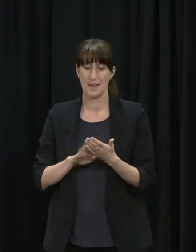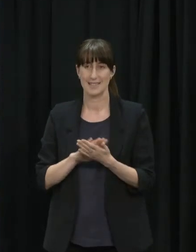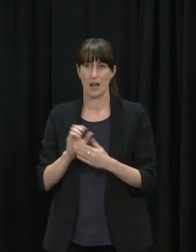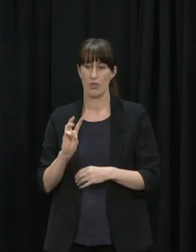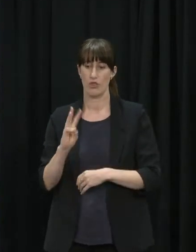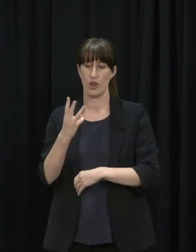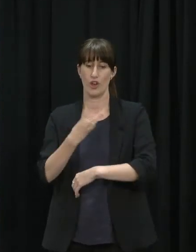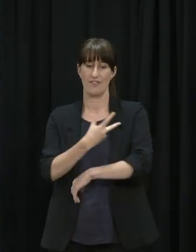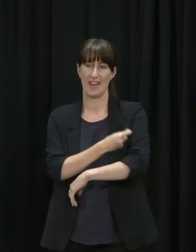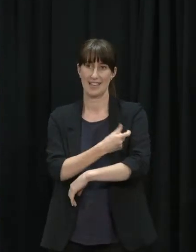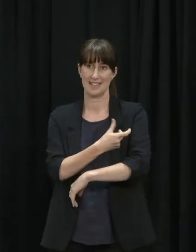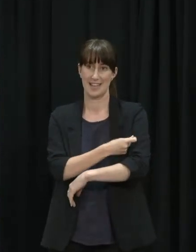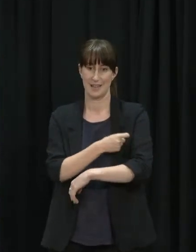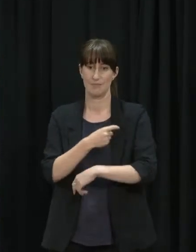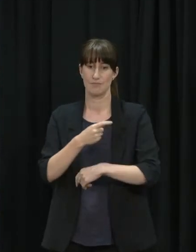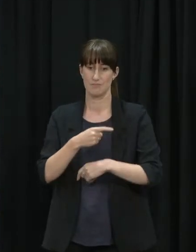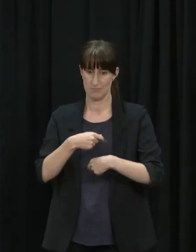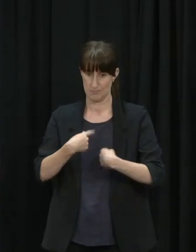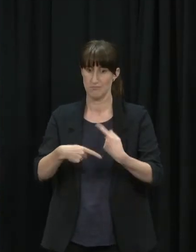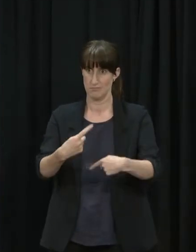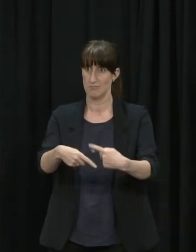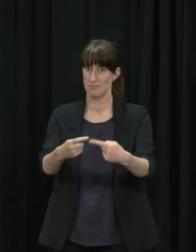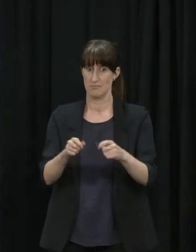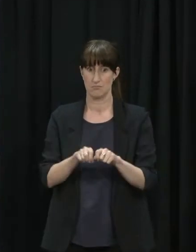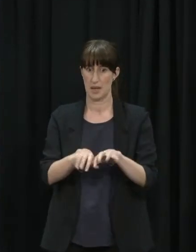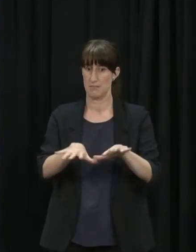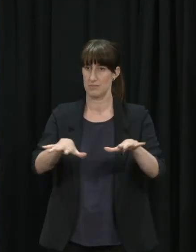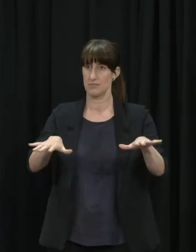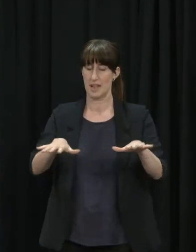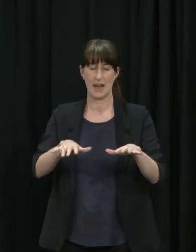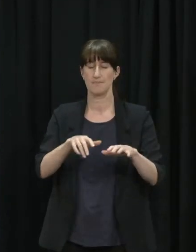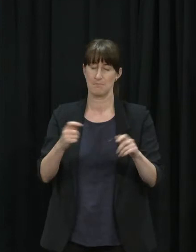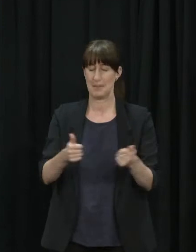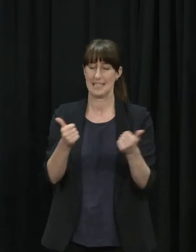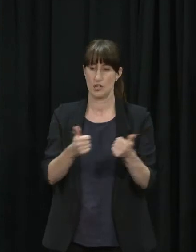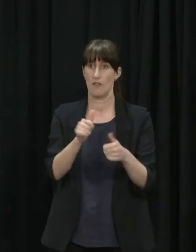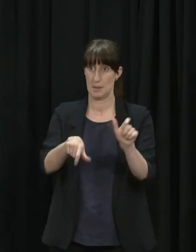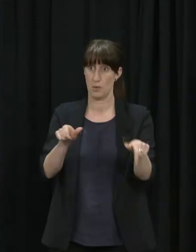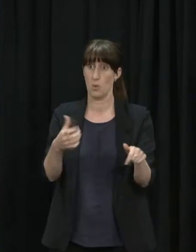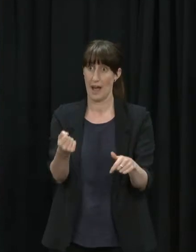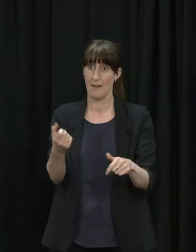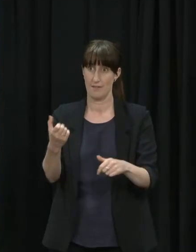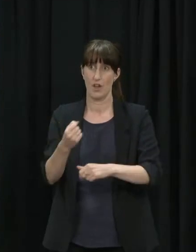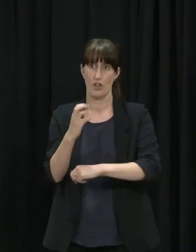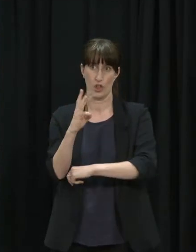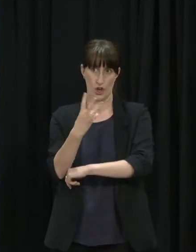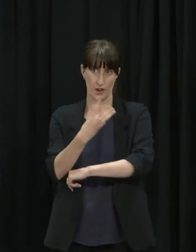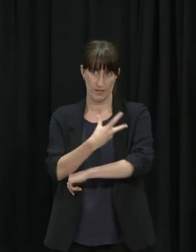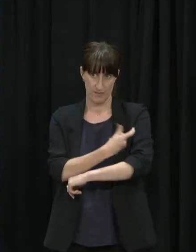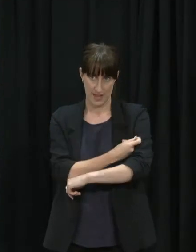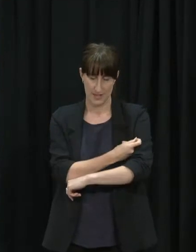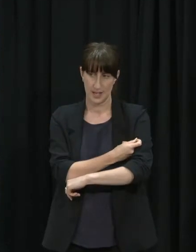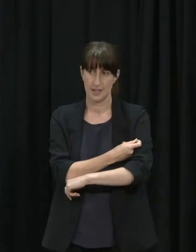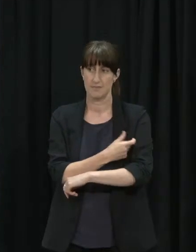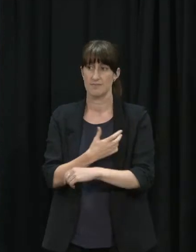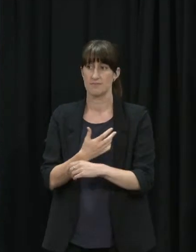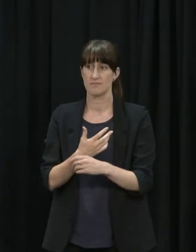te kore he tino -- he take tino pai me te take i whiriwhiria e matou te Ko te mutunga o te ra o Hui-tanguru na te mea ko te